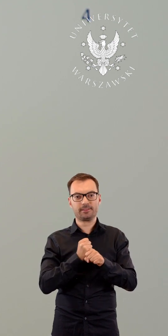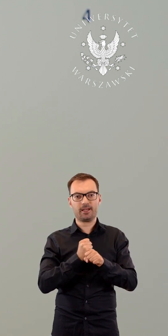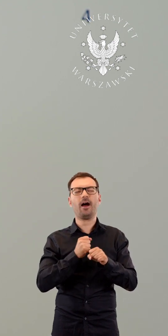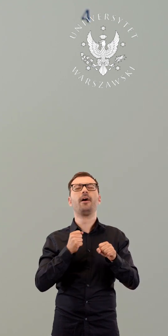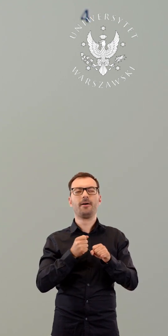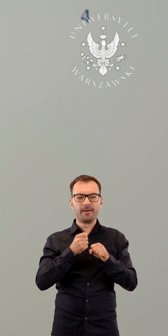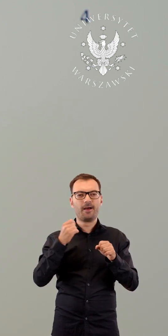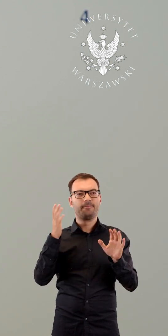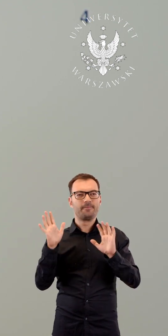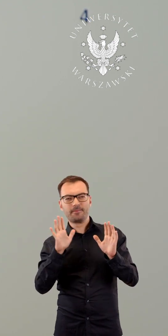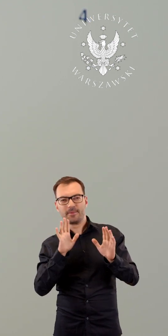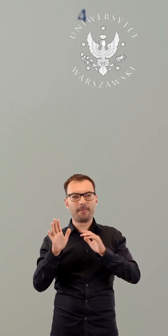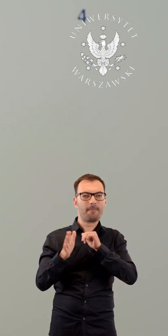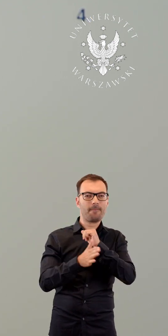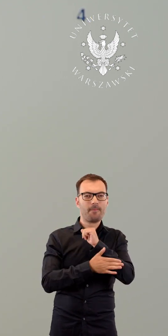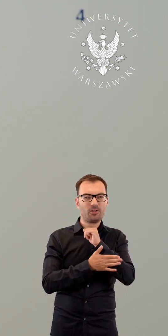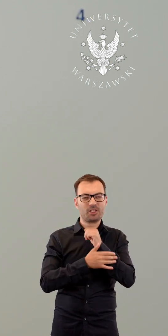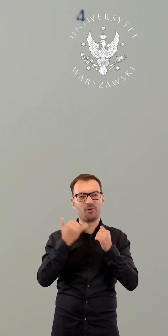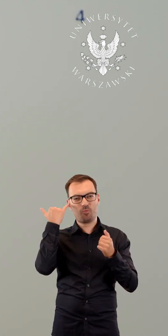i wyeliminować te takie najbardziej podstawowe pomyłki.